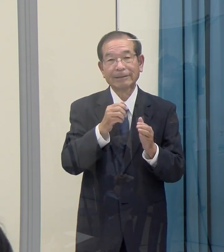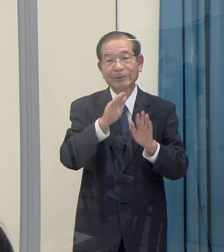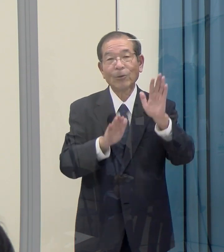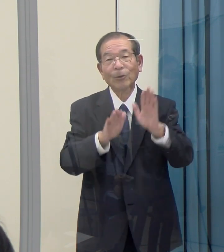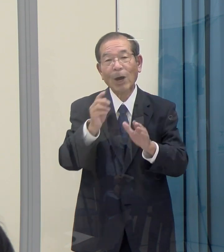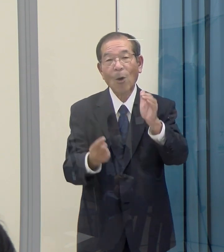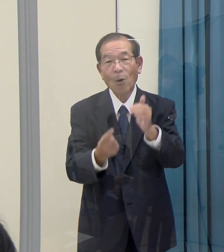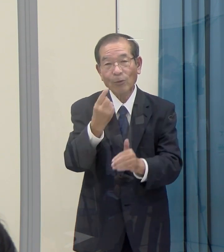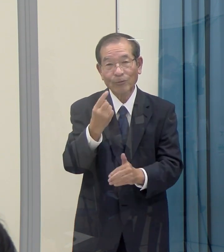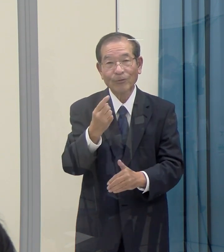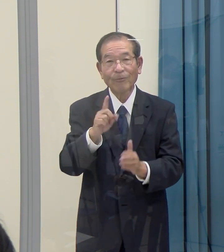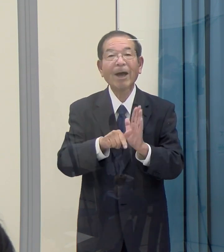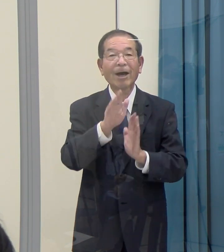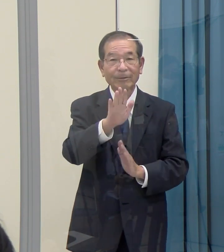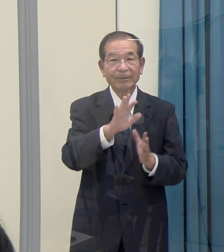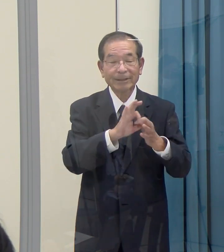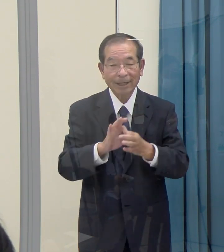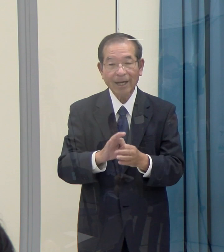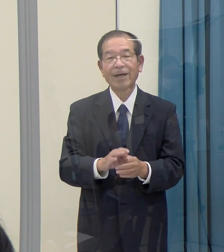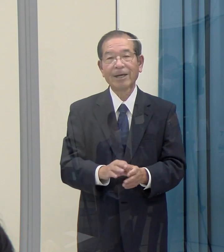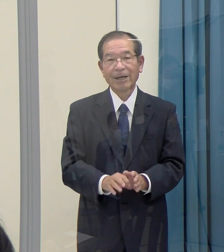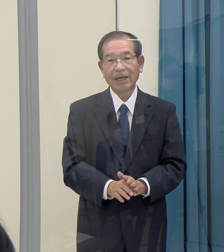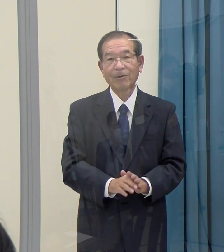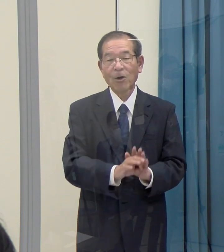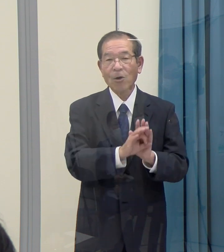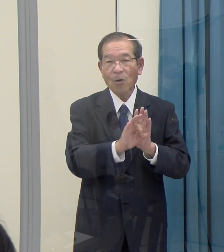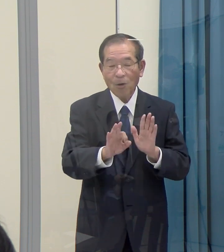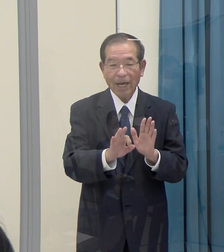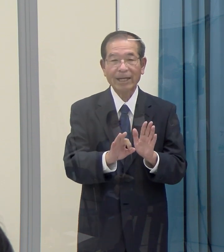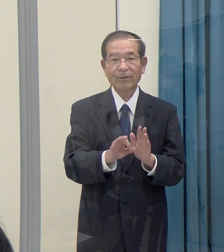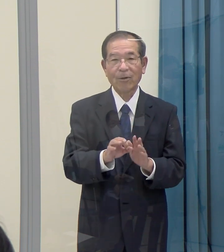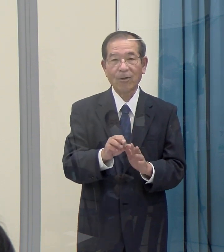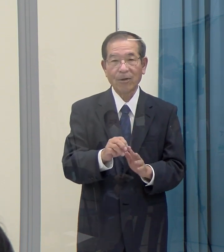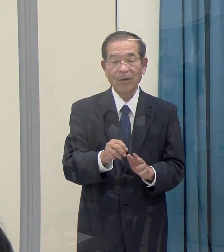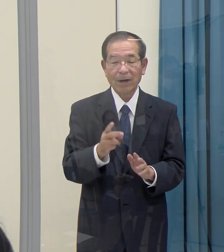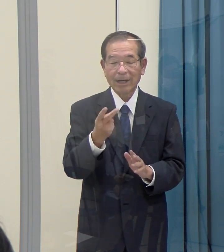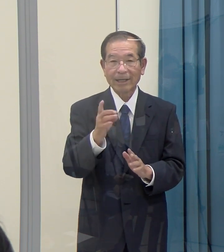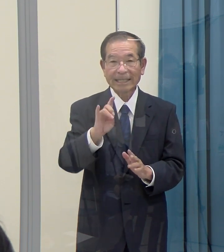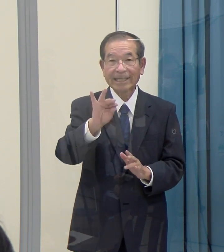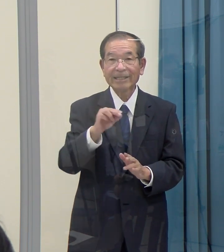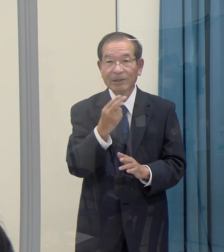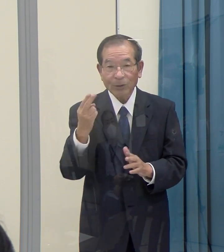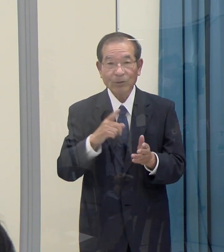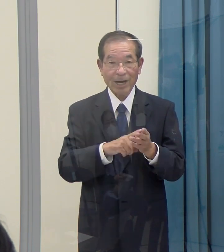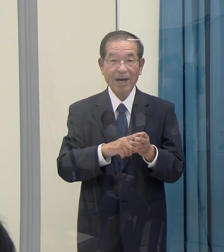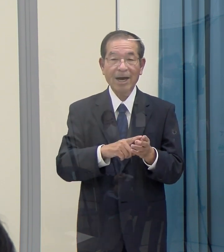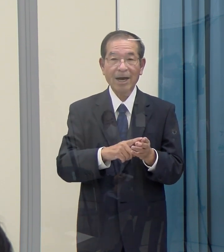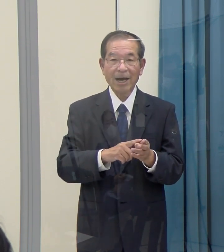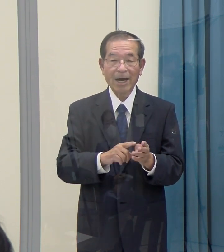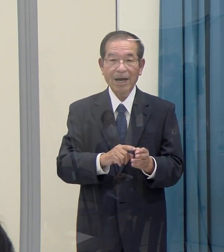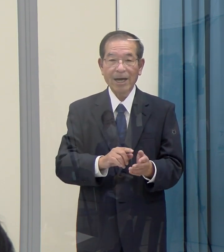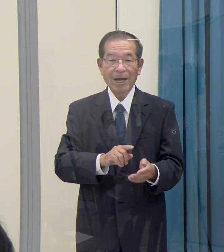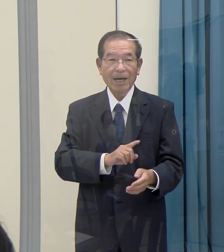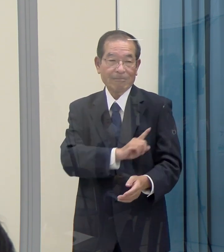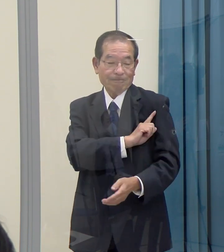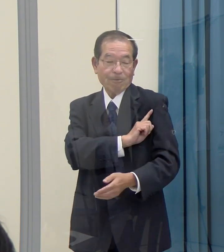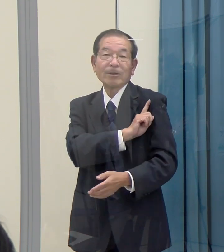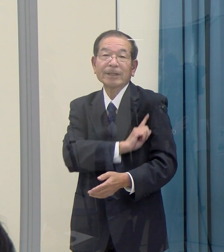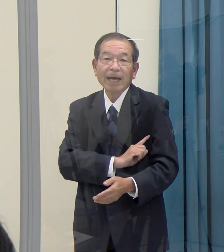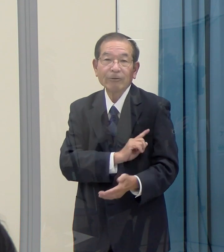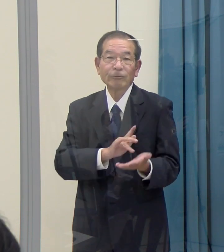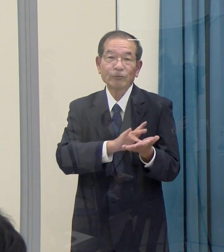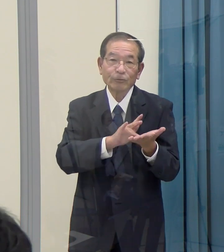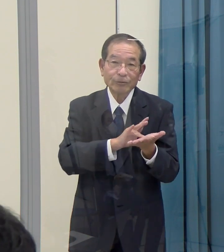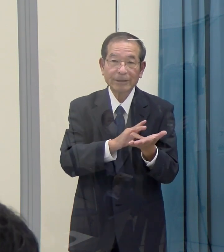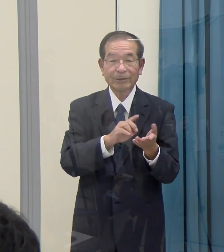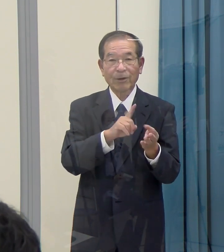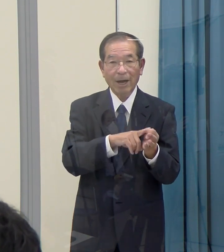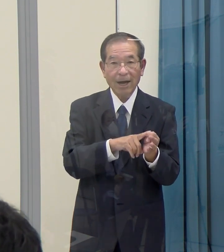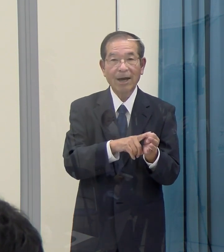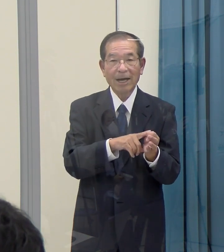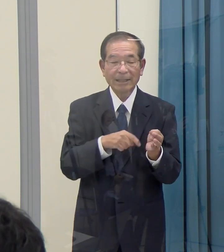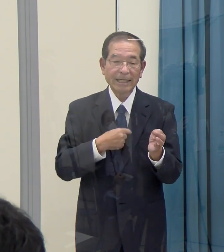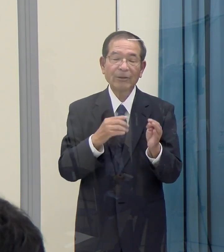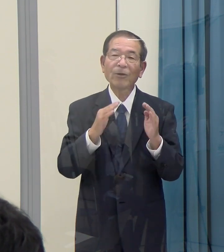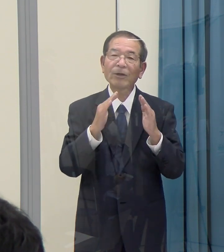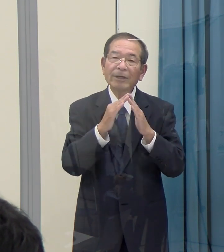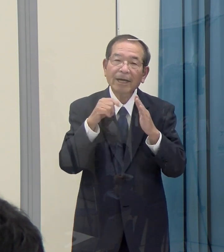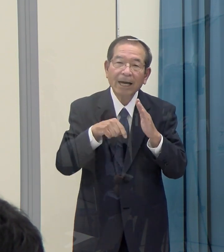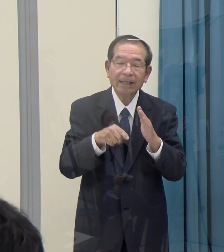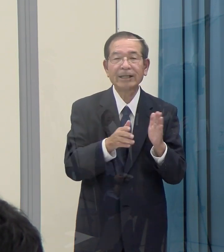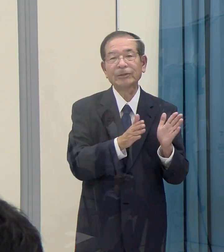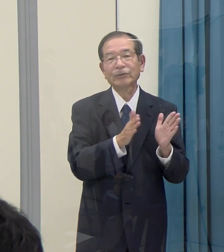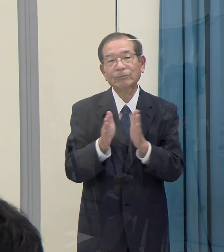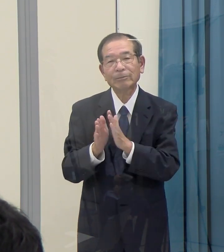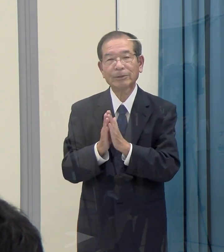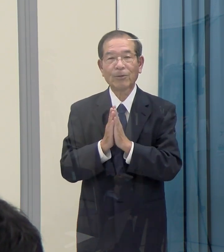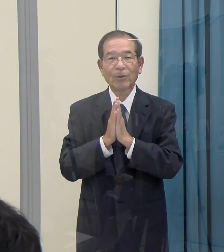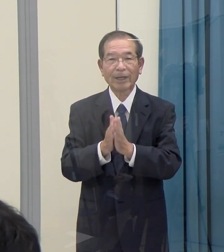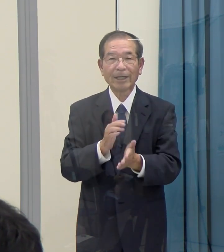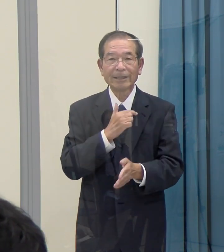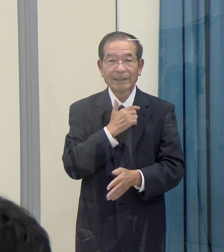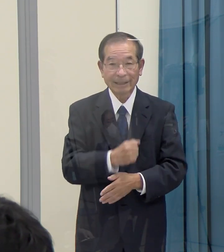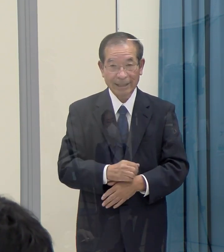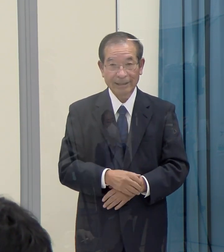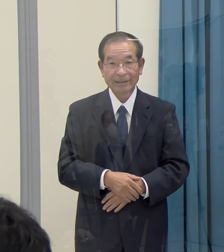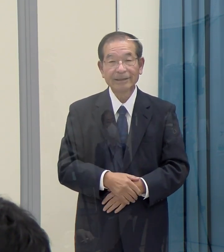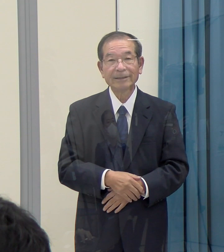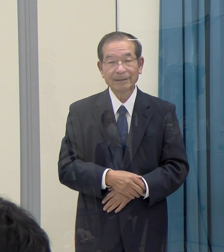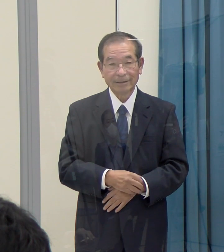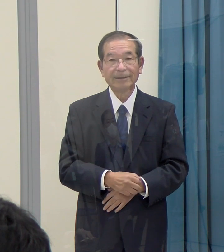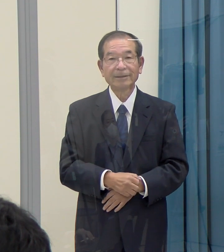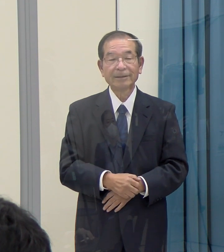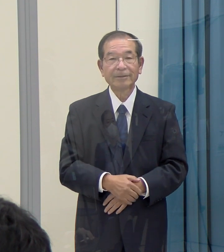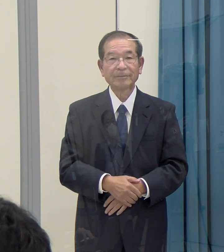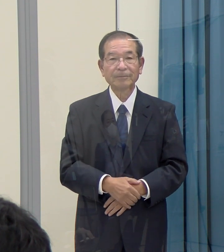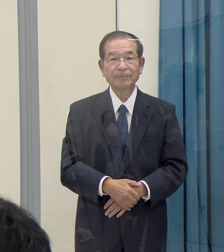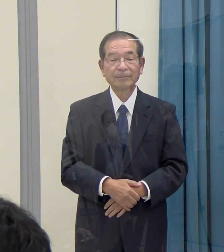ぜひ、あらかじめ抗原定性検査キットや解熱鎮痛剤もご自宅で備えていただくこともお願いしたいと思います。